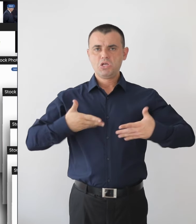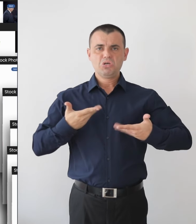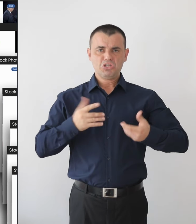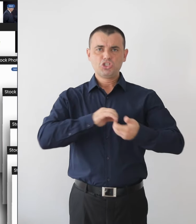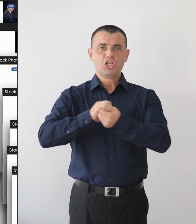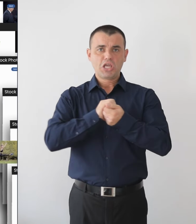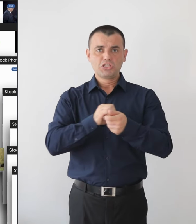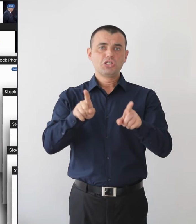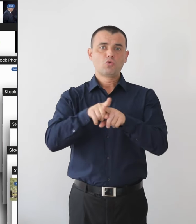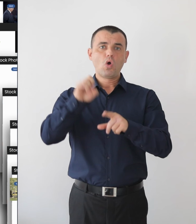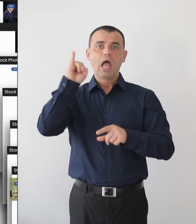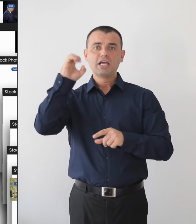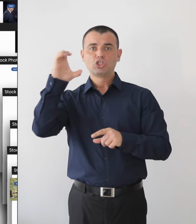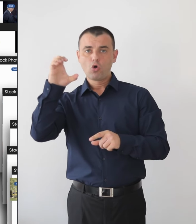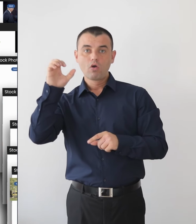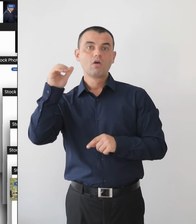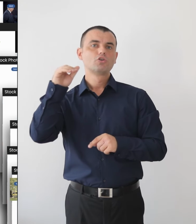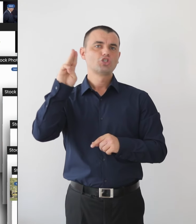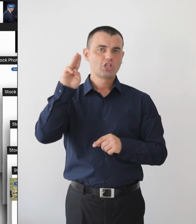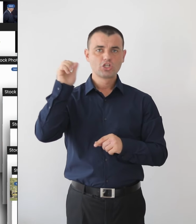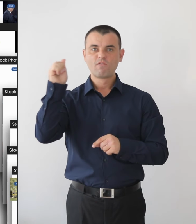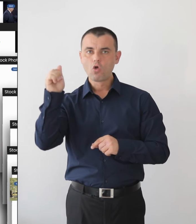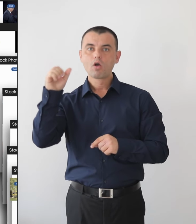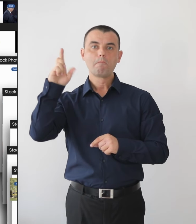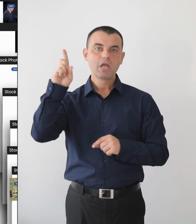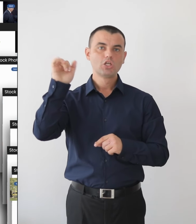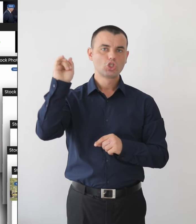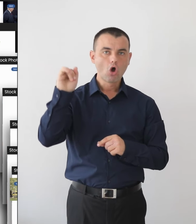Има различни агенции за сток фотография: Istockphoto, Shutterstock,